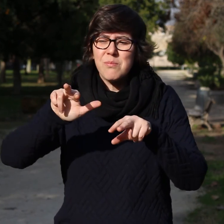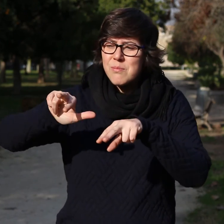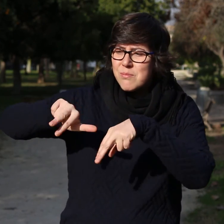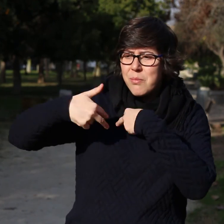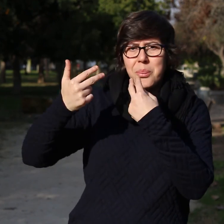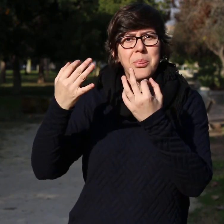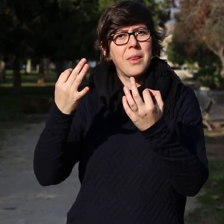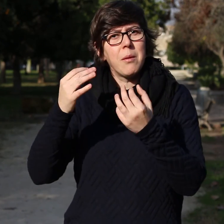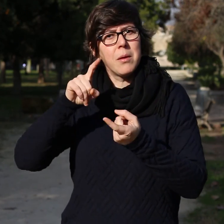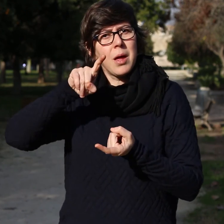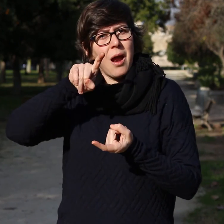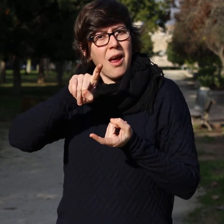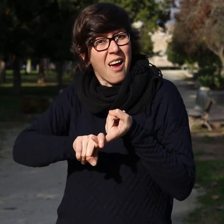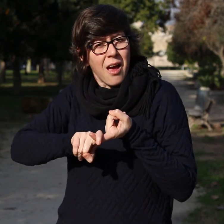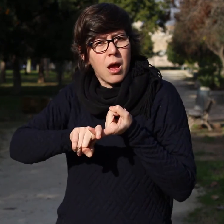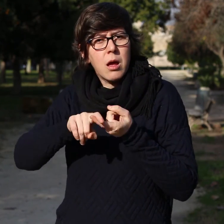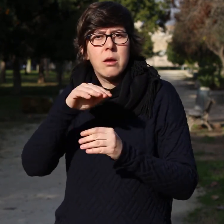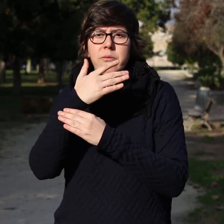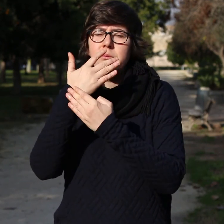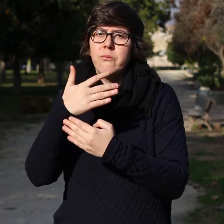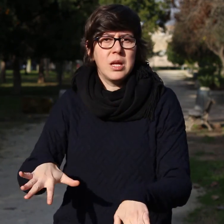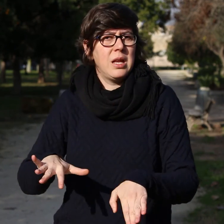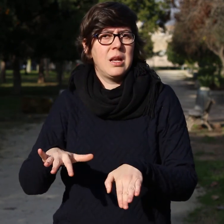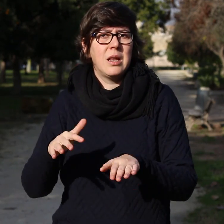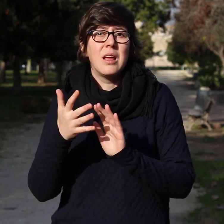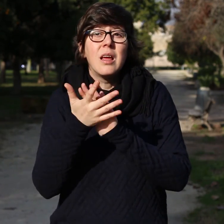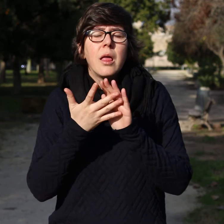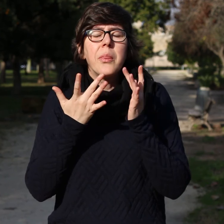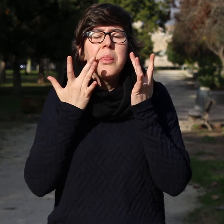Me gustaría hablar del artículo 56 que es un artículo que se aprobó